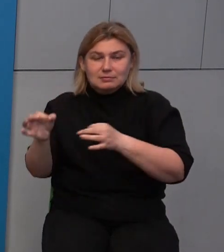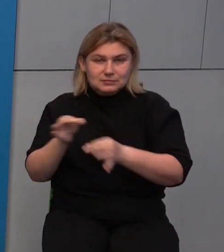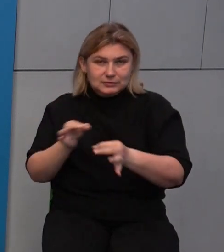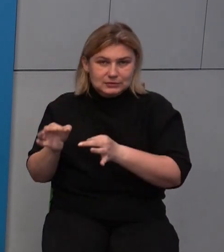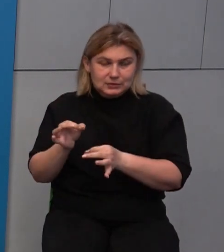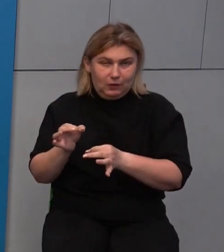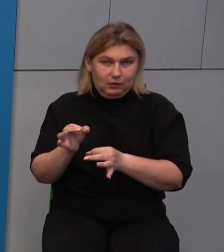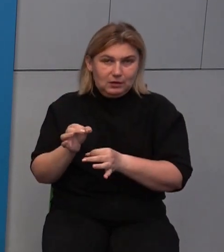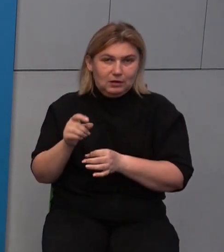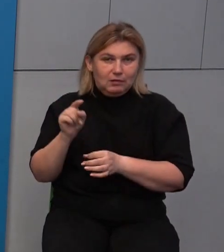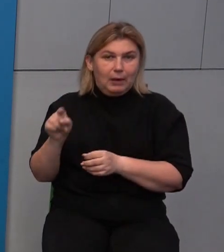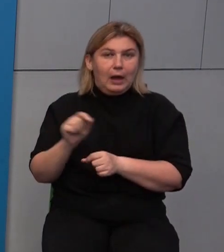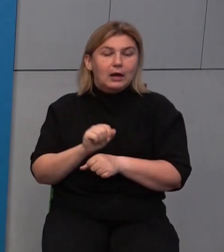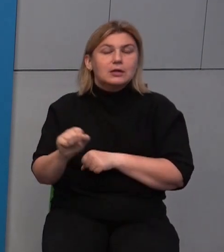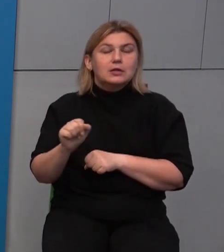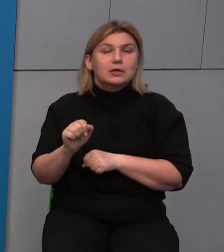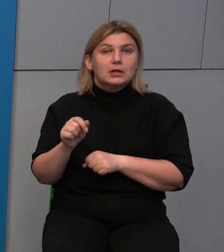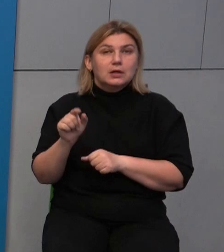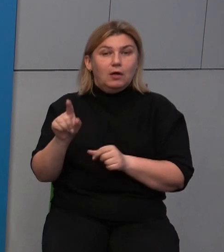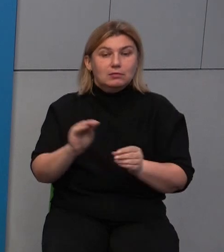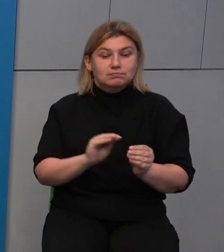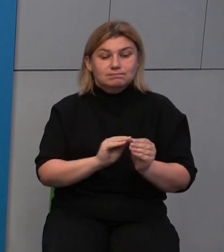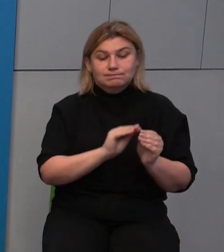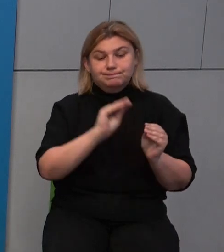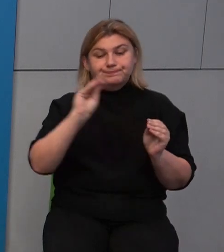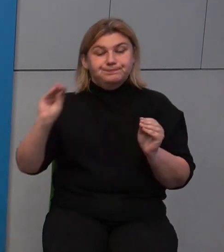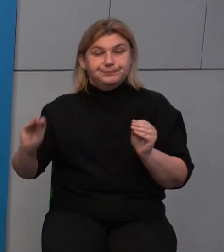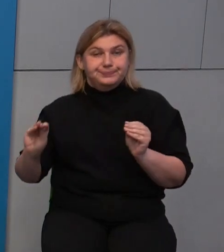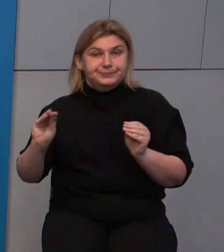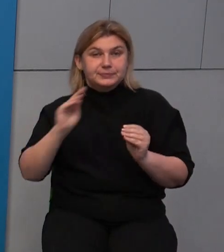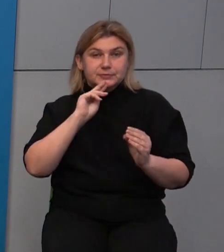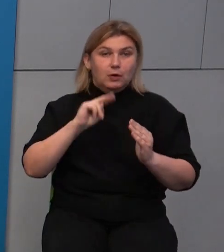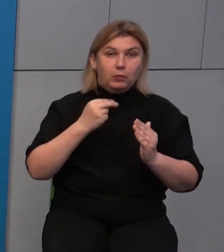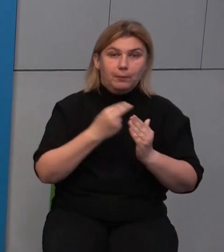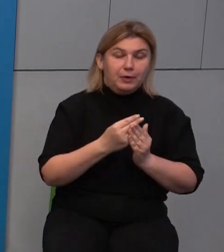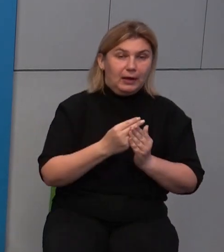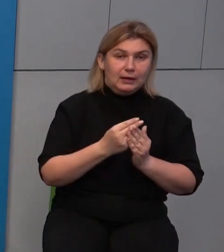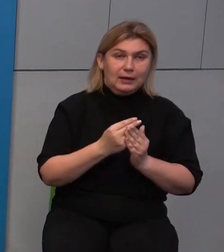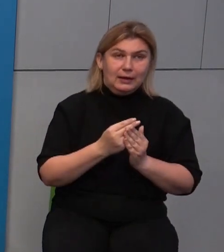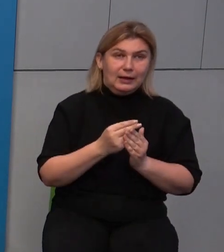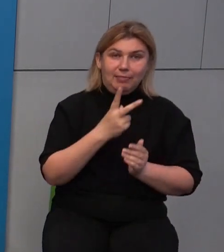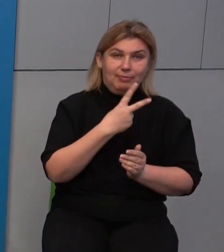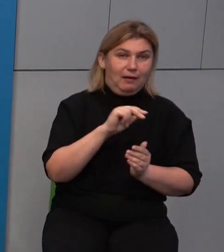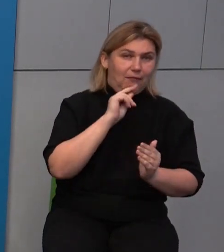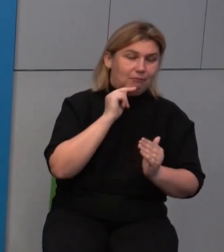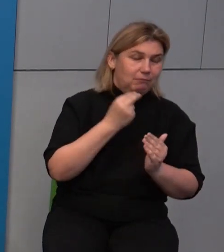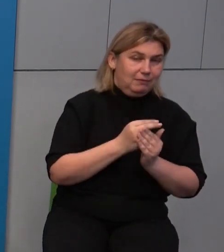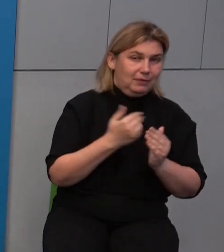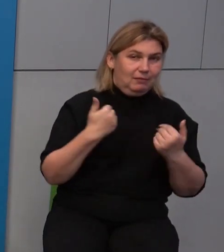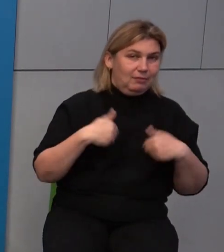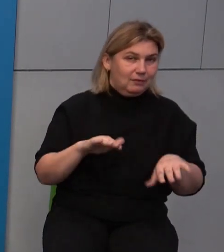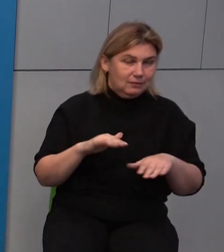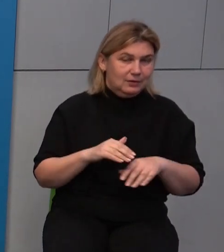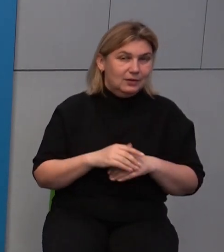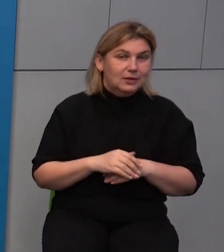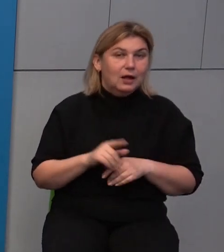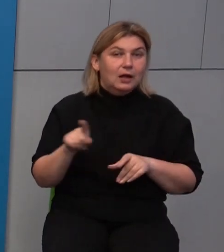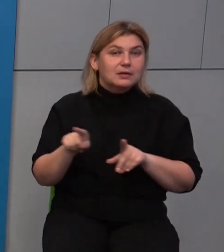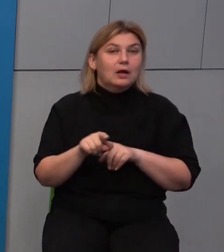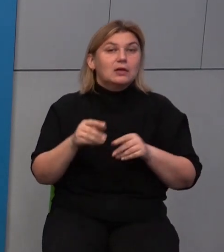I w tym momencie on przesuwa odpowiedź i właściwie nie odpowiada na pytania. To samo dotyczy wywiadów Lema.